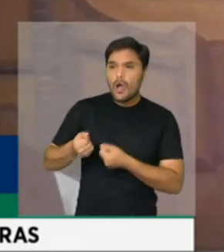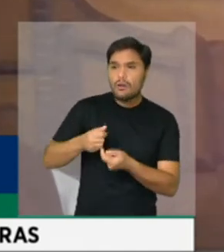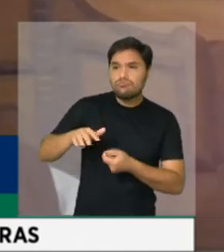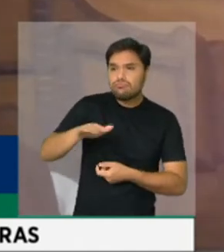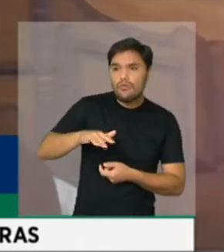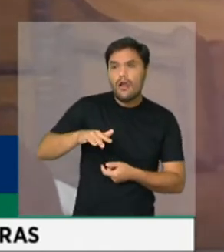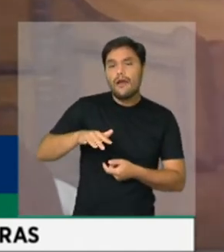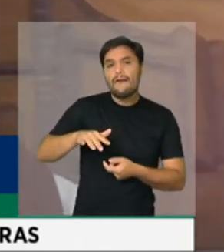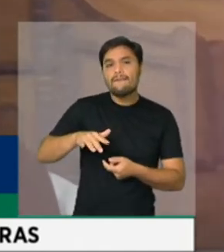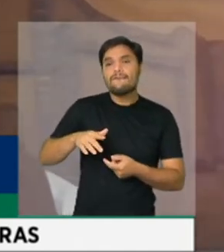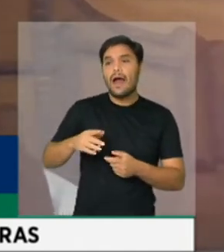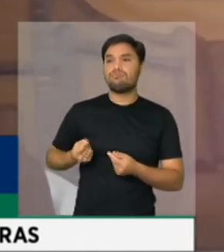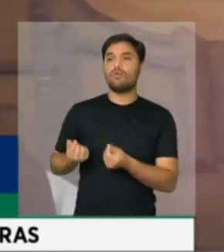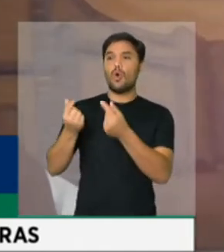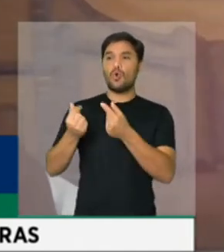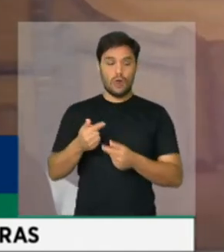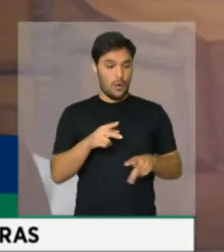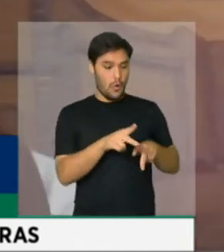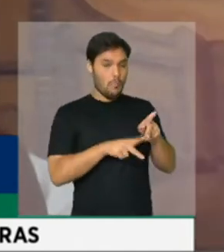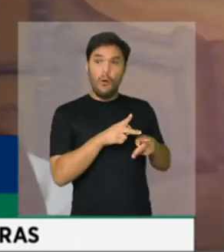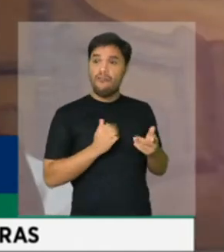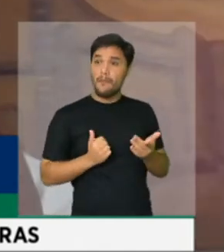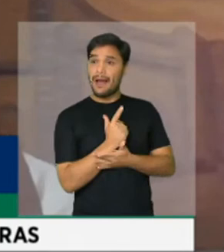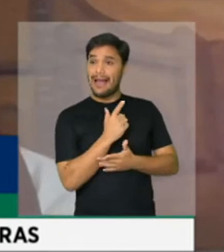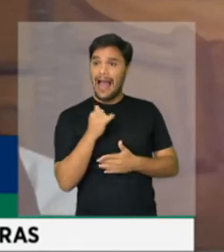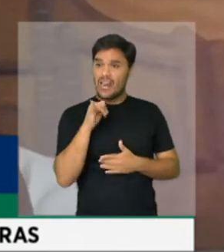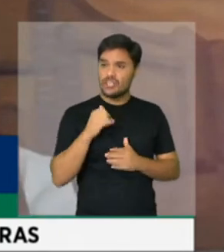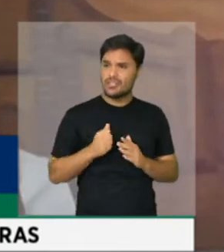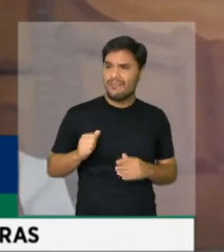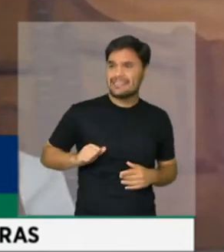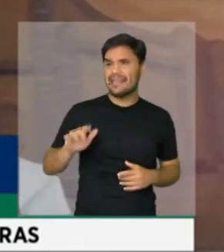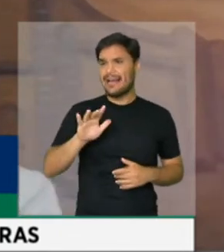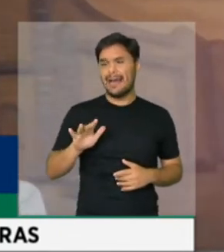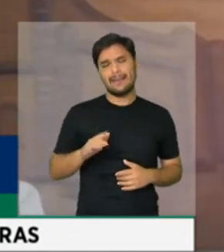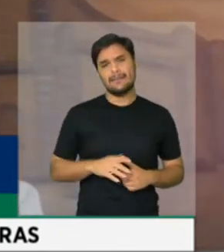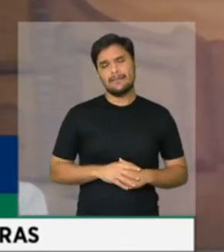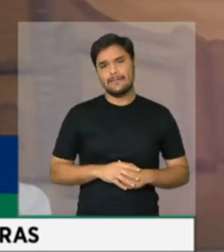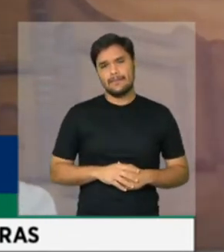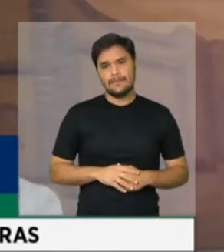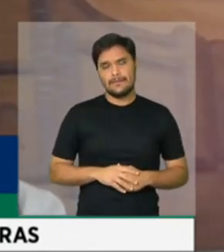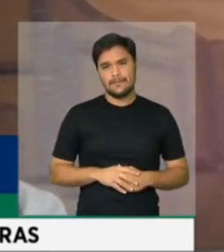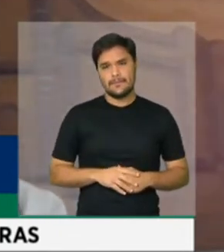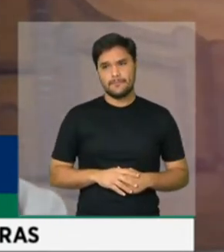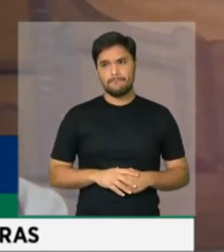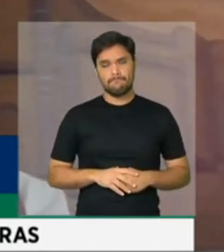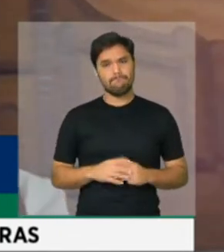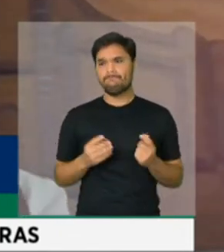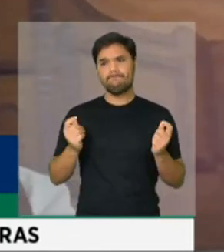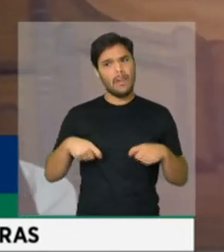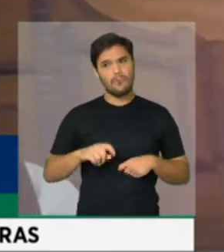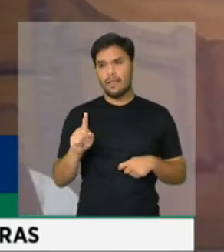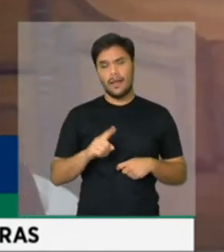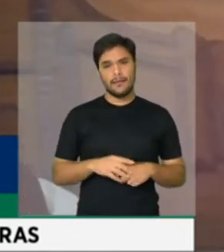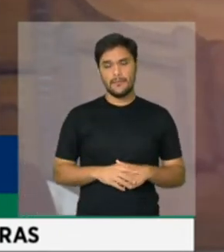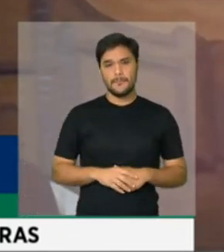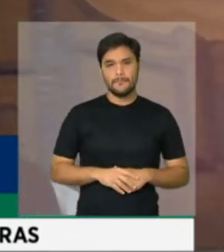PRIVATIZAÇÃO DA MAIOR EMPRESA QUE GERA ENERGIA, GERA PROGRESSO, GERA DESENVOLVIMENTO, PRESIDENTE, PRA QUE COM A SUA VENDA O